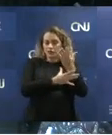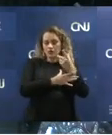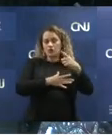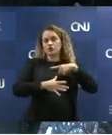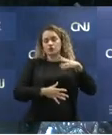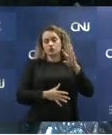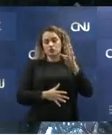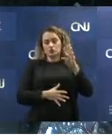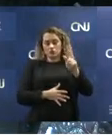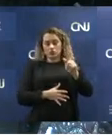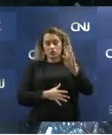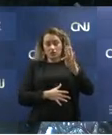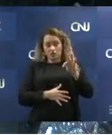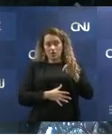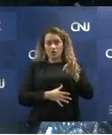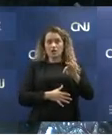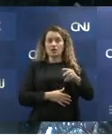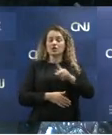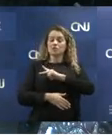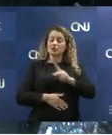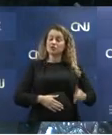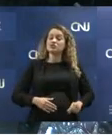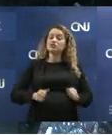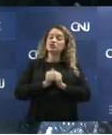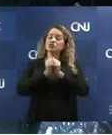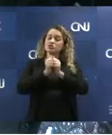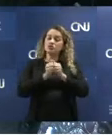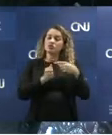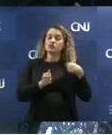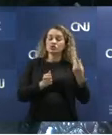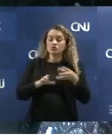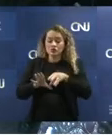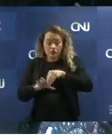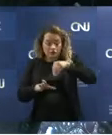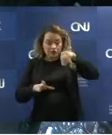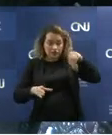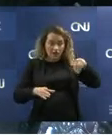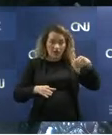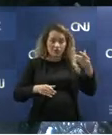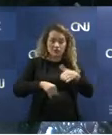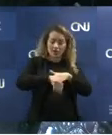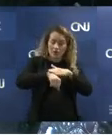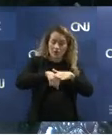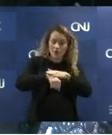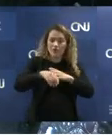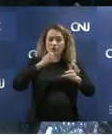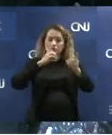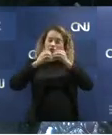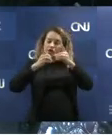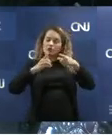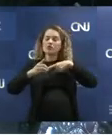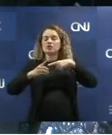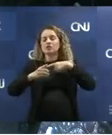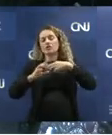É mais um produto que nós saímos de lado. E dessa conversa, desse diálogo que se deu entre todos os órgãos envolvidos